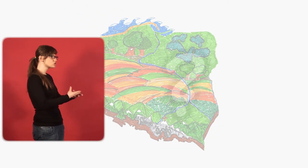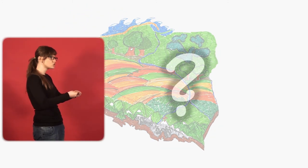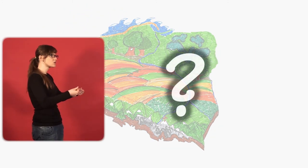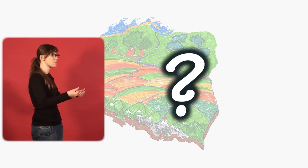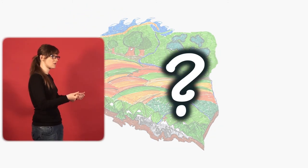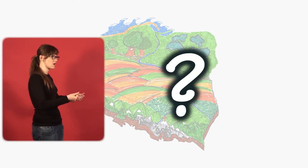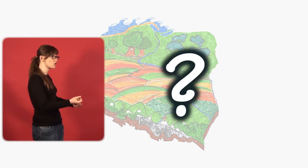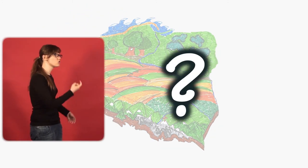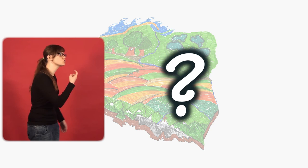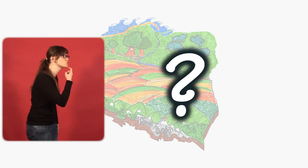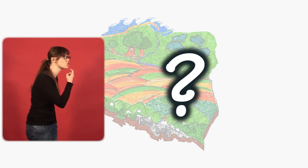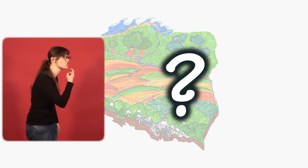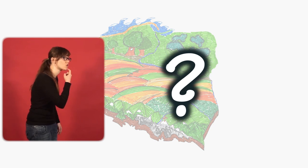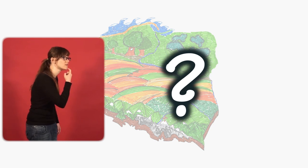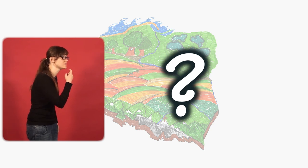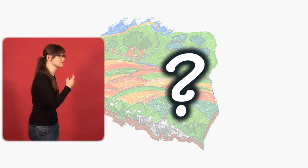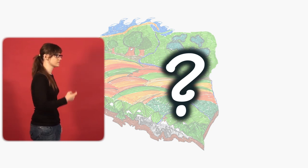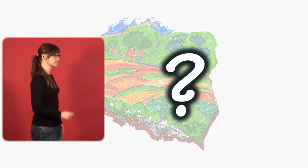Czym ta ziemia?